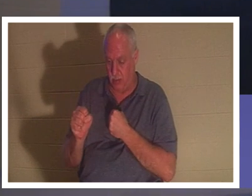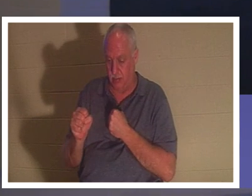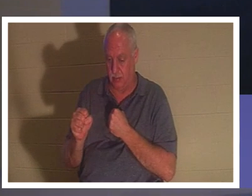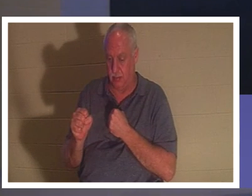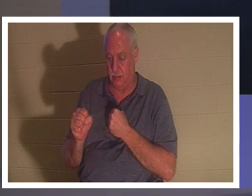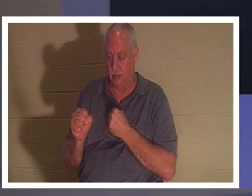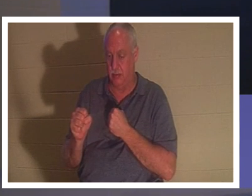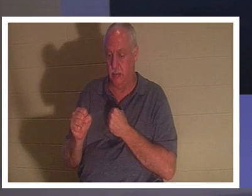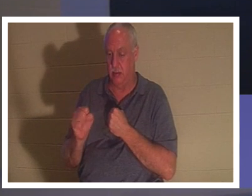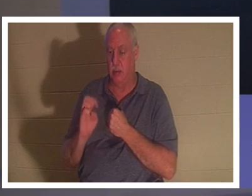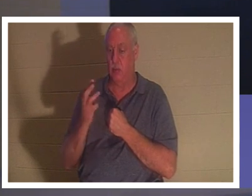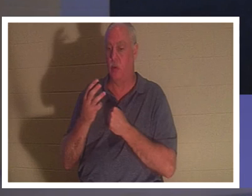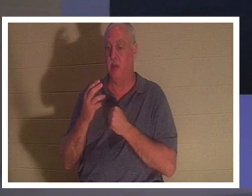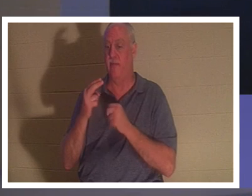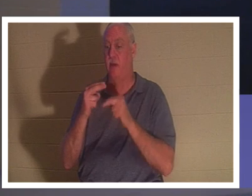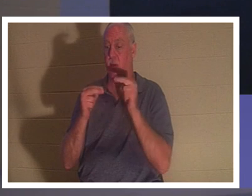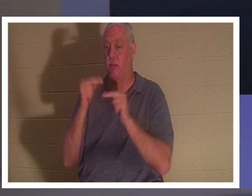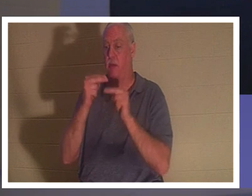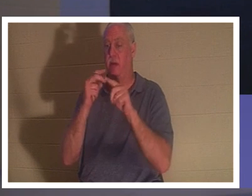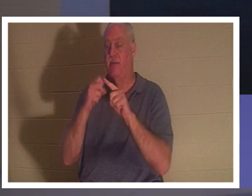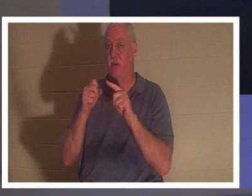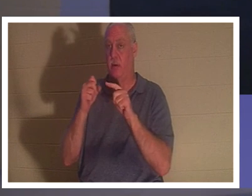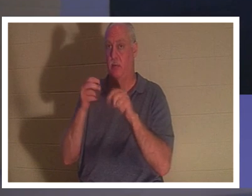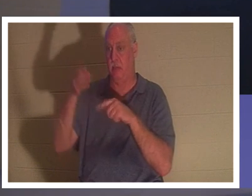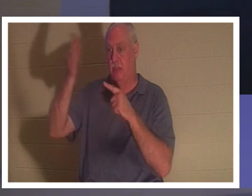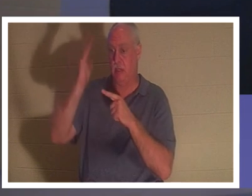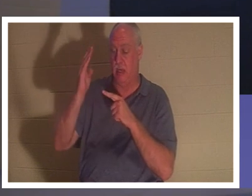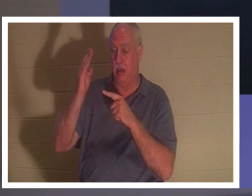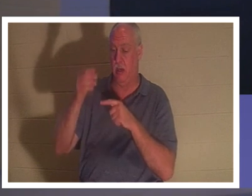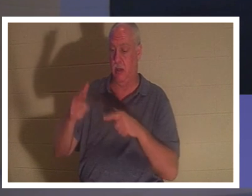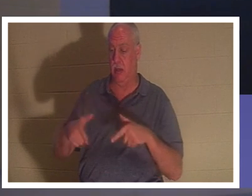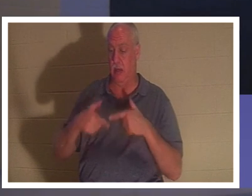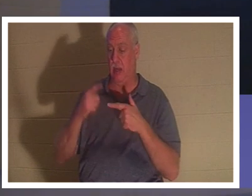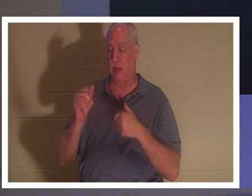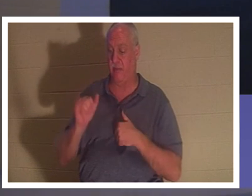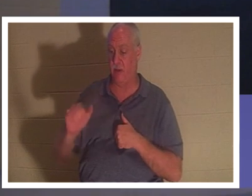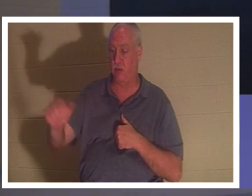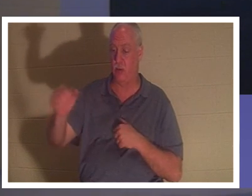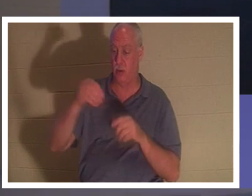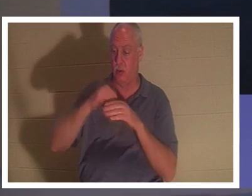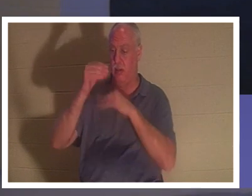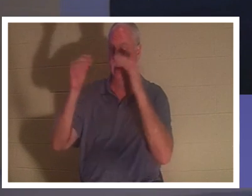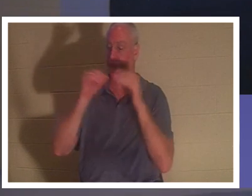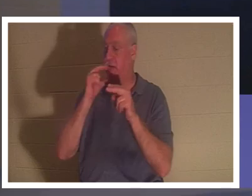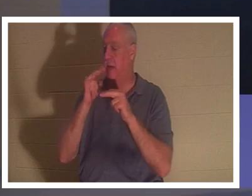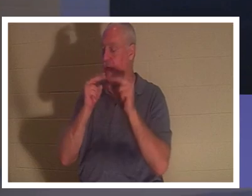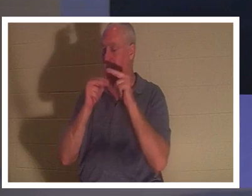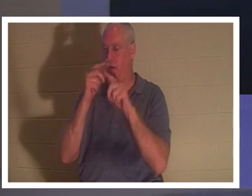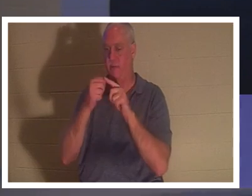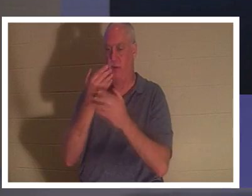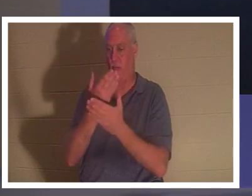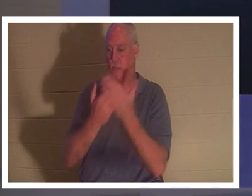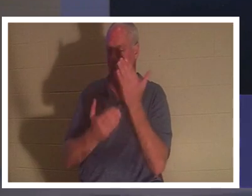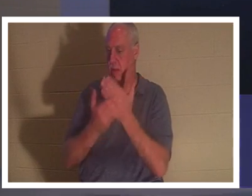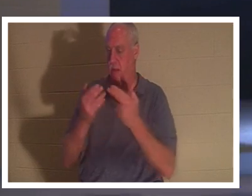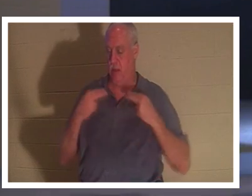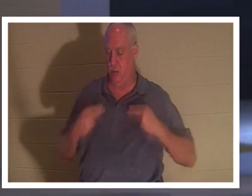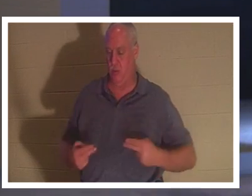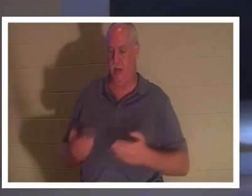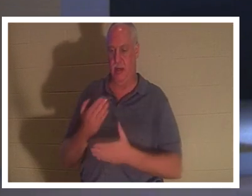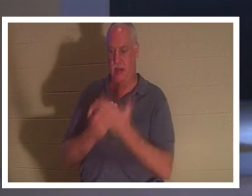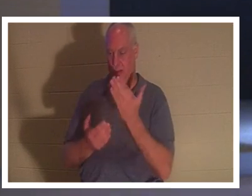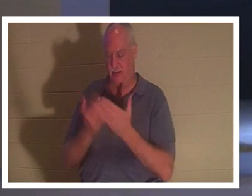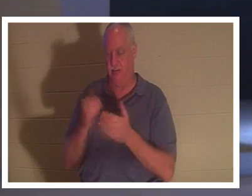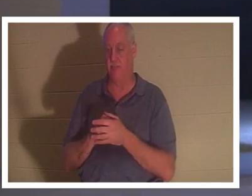, स्वर्ग में एक शाश्वत घर है, जो मानव हाथों से नहीं बनाया गया है।" वह कहते हैं, इस सांसारिक जीवन में यह